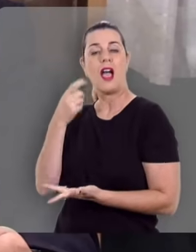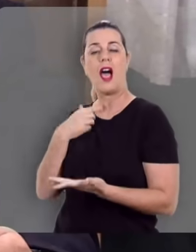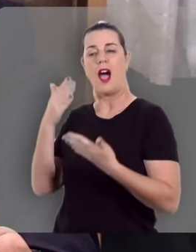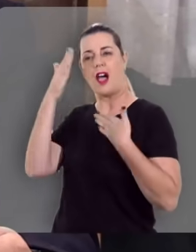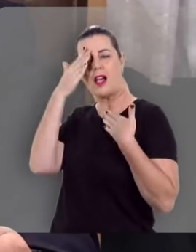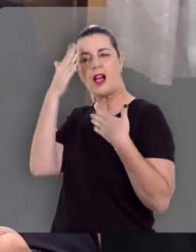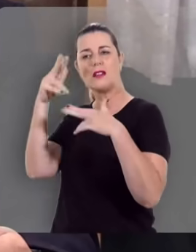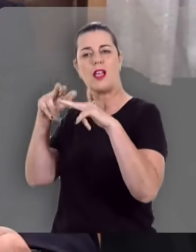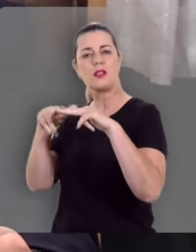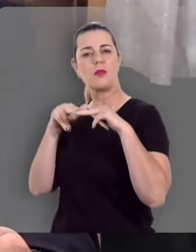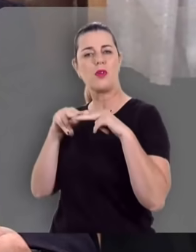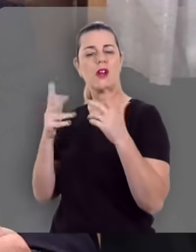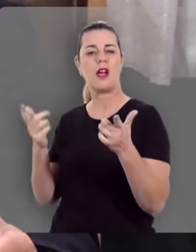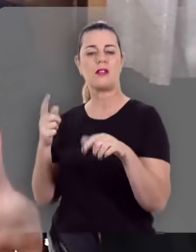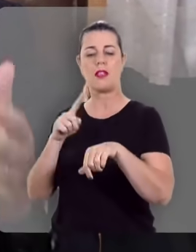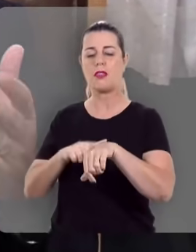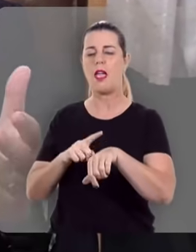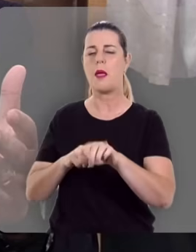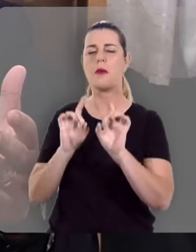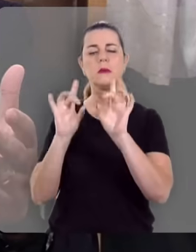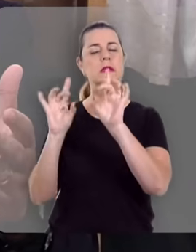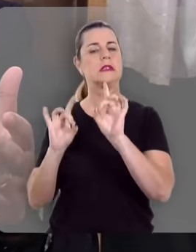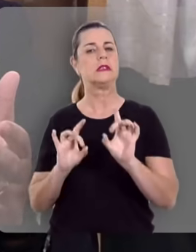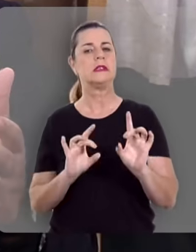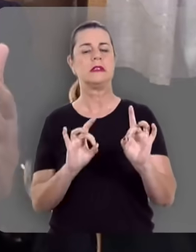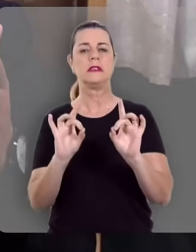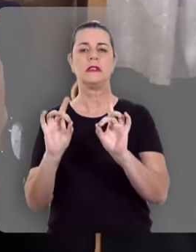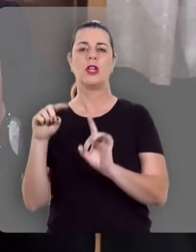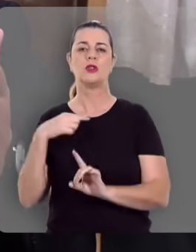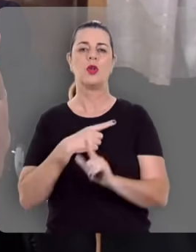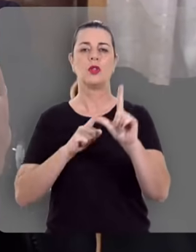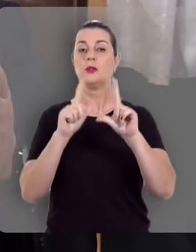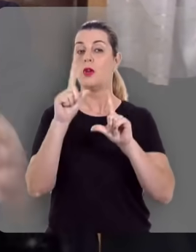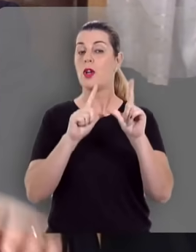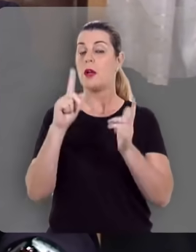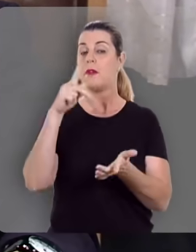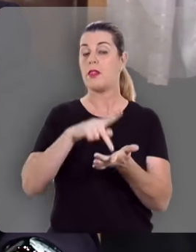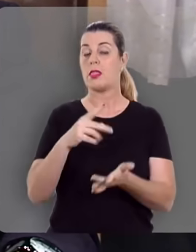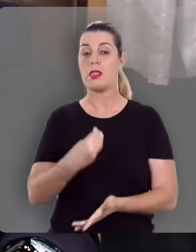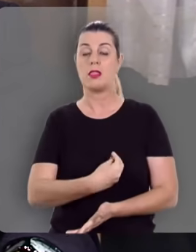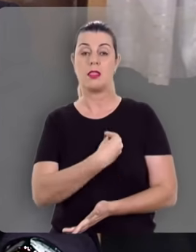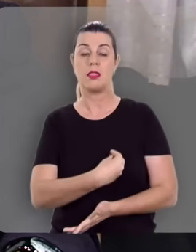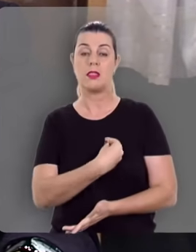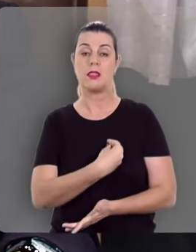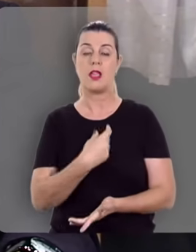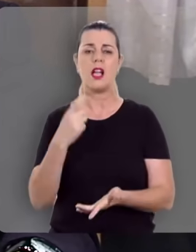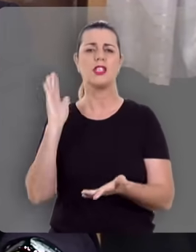para fazer parte deste momento tão especial do nosso programa Verdade e Vida que já vem marcando